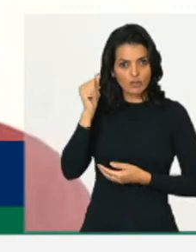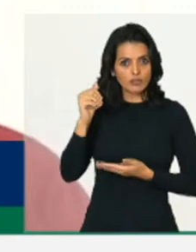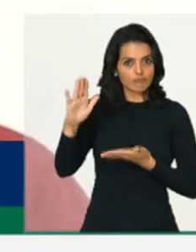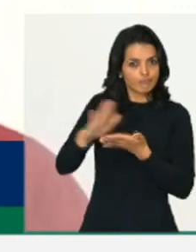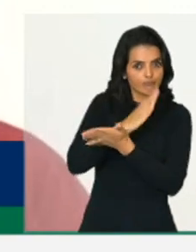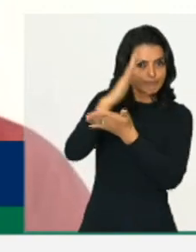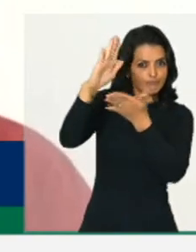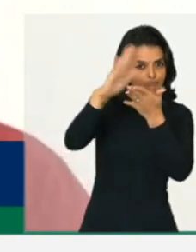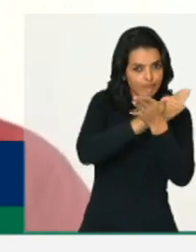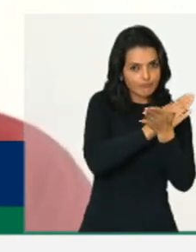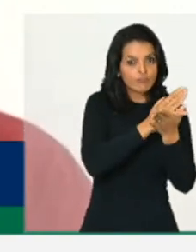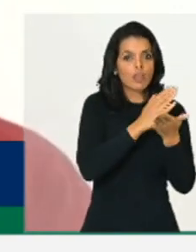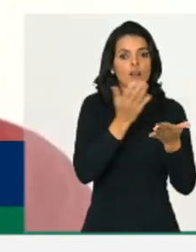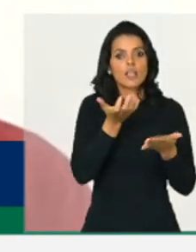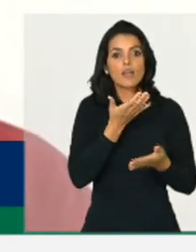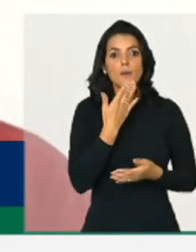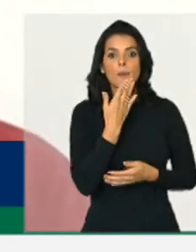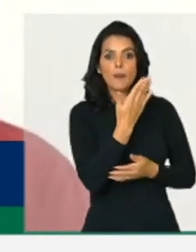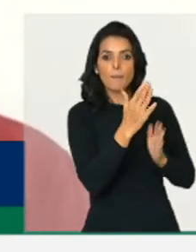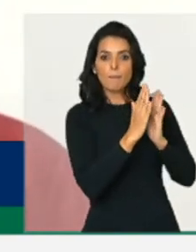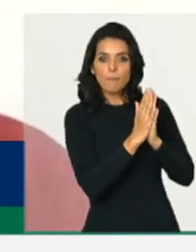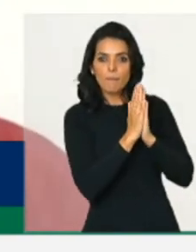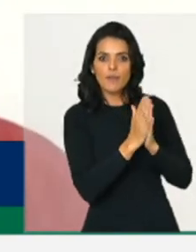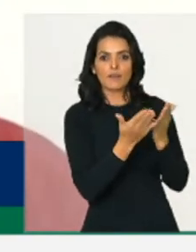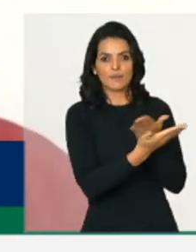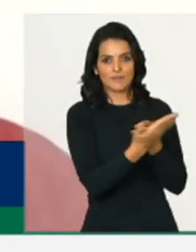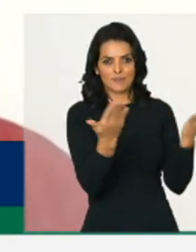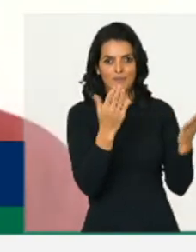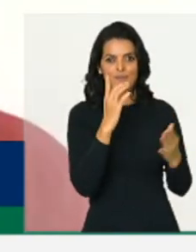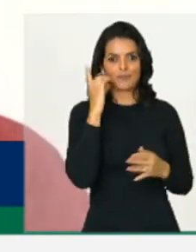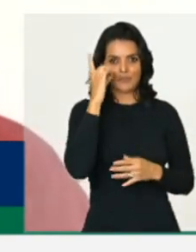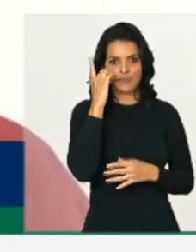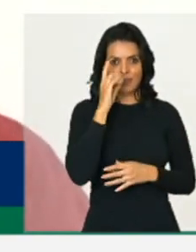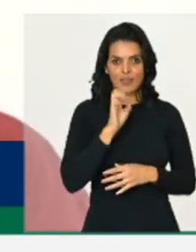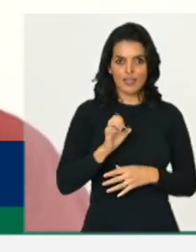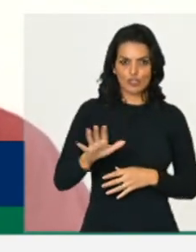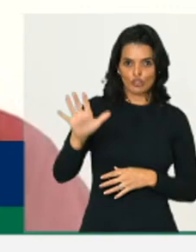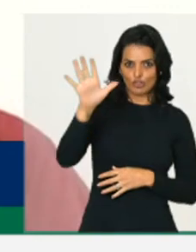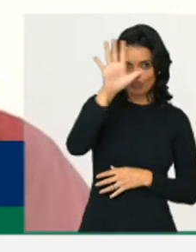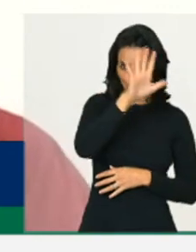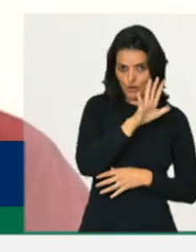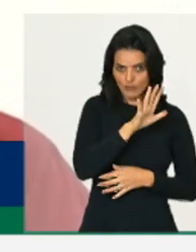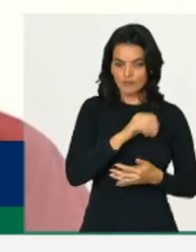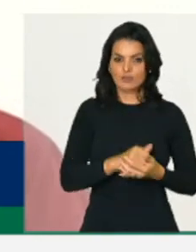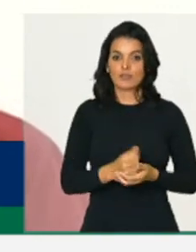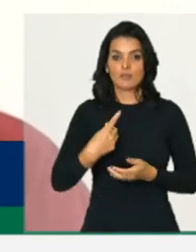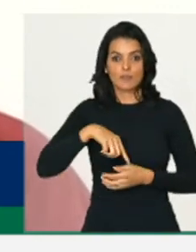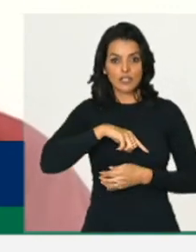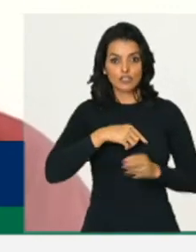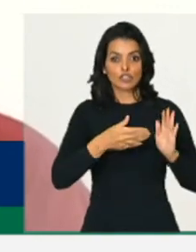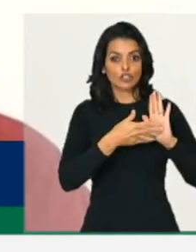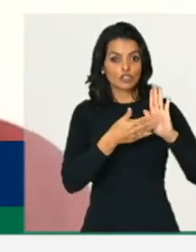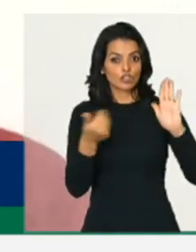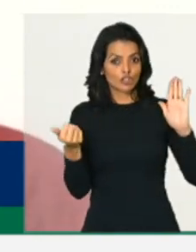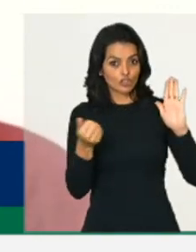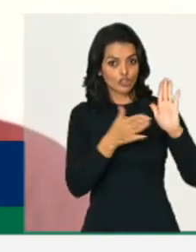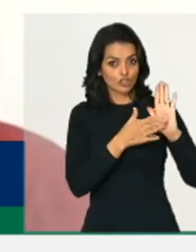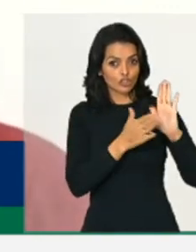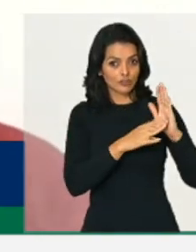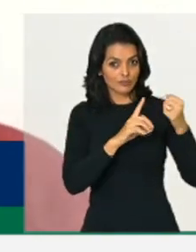RESPEITO AOS REBATES, ESSE TEXTO DO RELATOR É UM ESCÂ NDALO. POR ISSO... NÓS VOTAMOS SIM AO REQUERIMENTO DANDO PREFERÊNCIA AO TEXTO